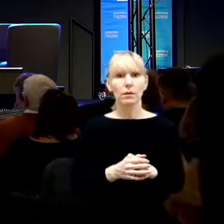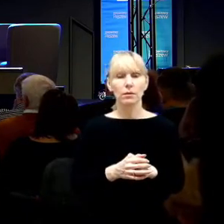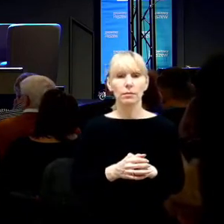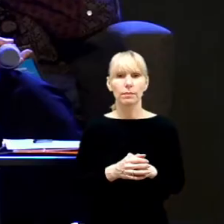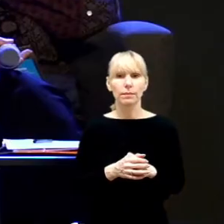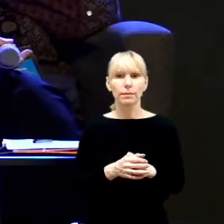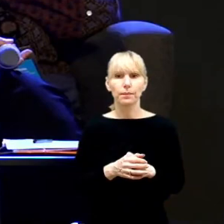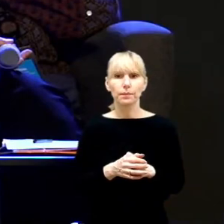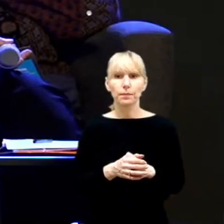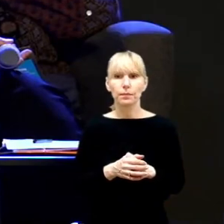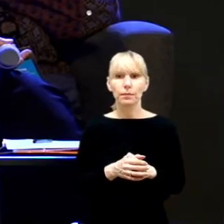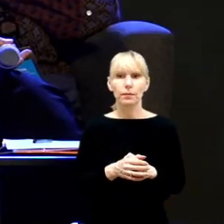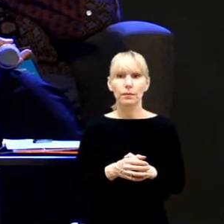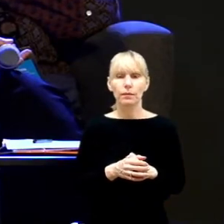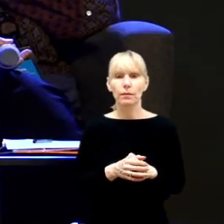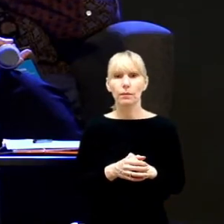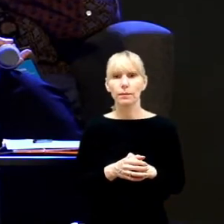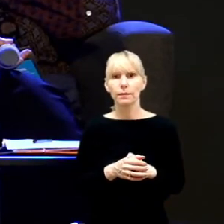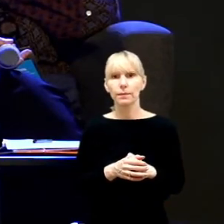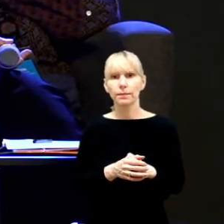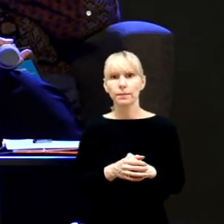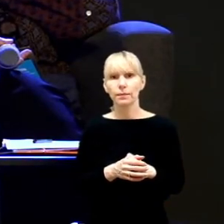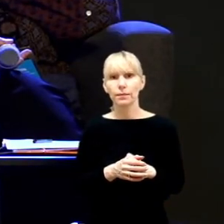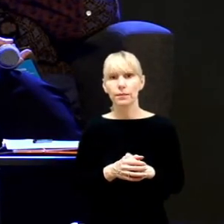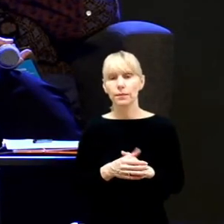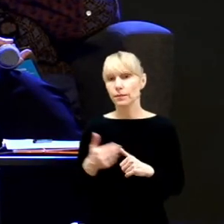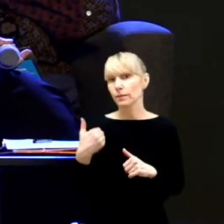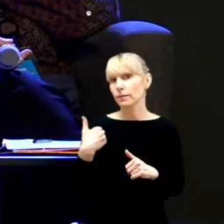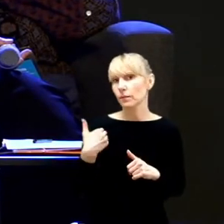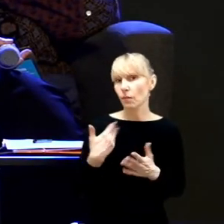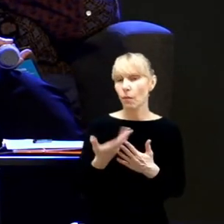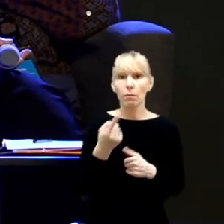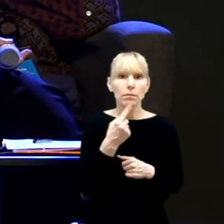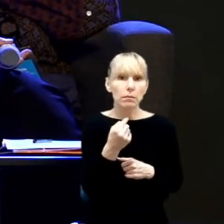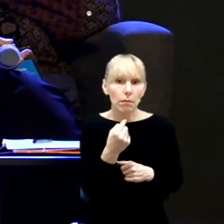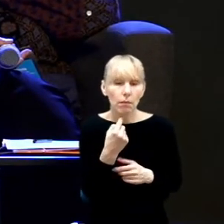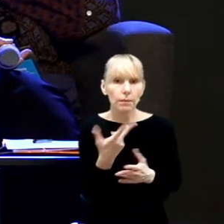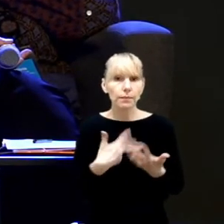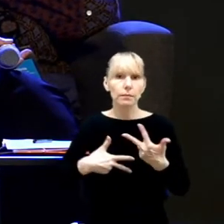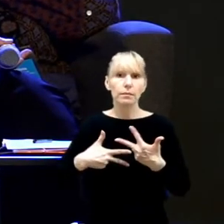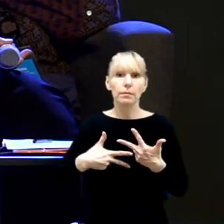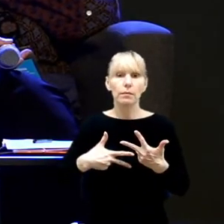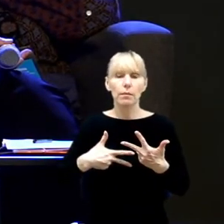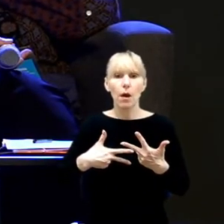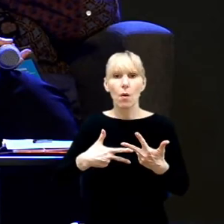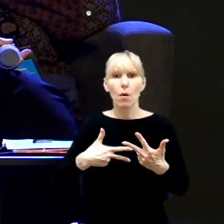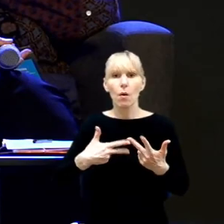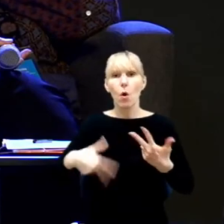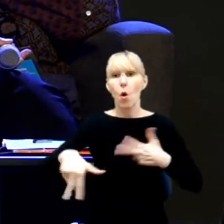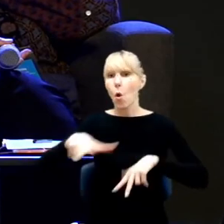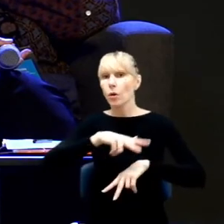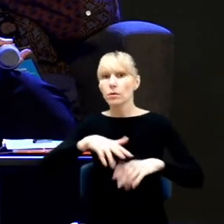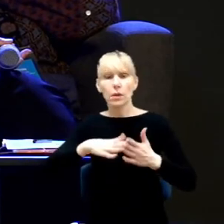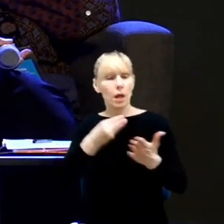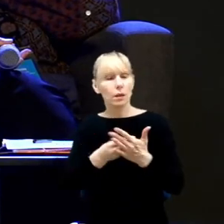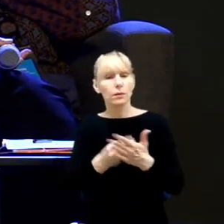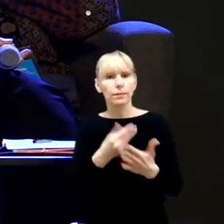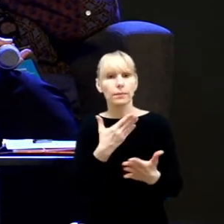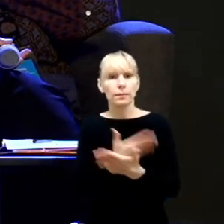Że było zbyt mało ruchu inwestycyjnego, że na razie to są, padło słowo pięćdziesiąt, ja nie wiem